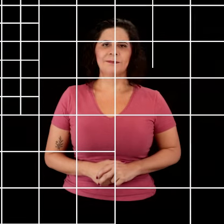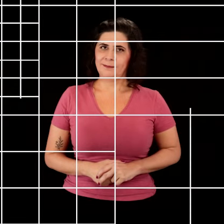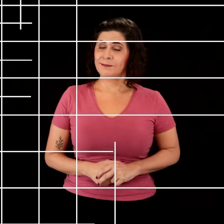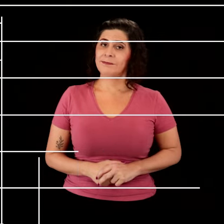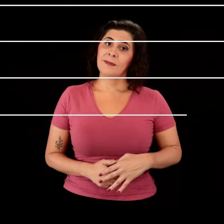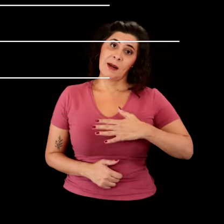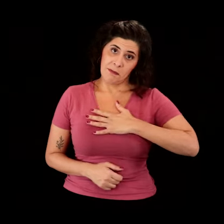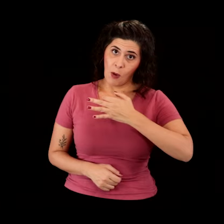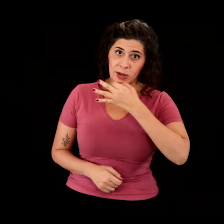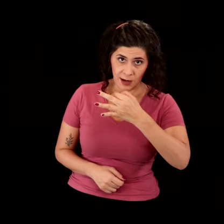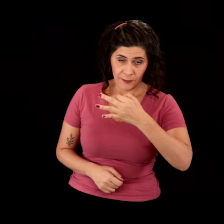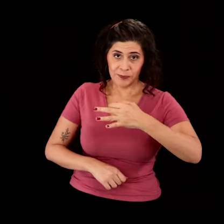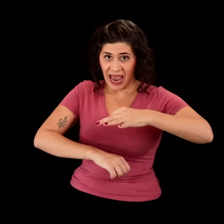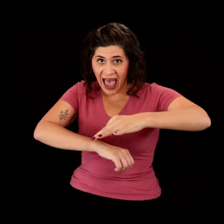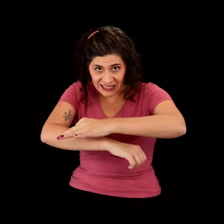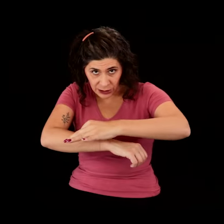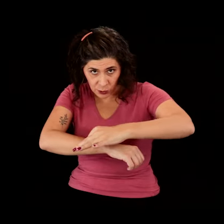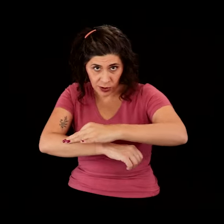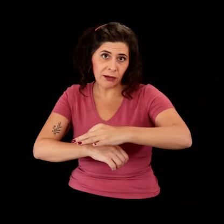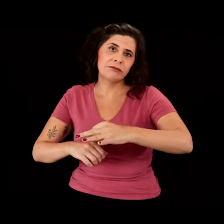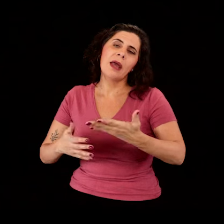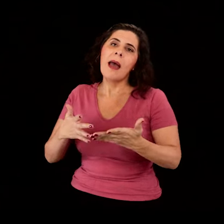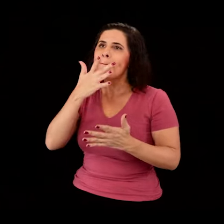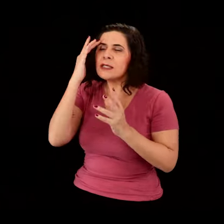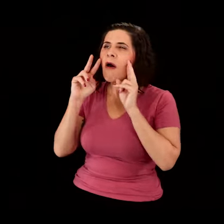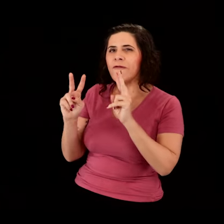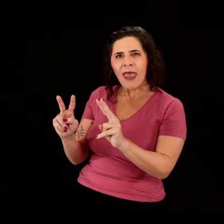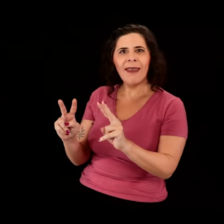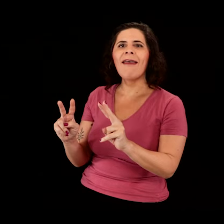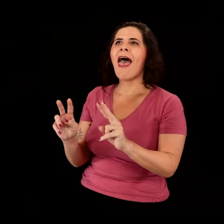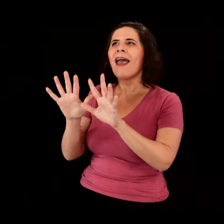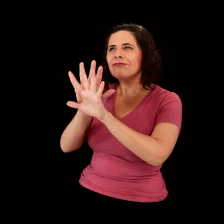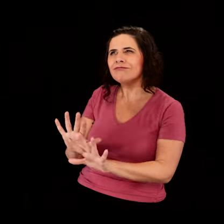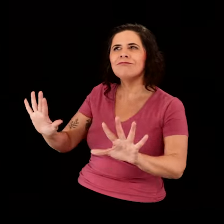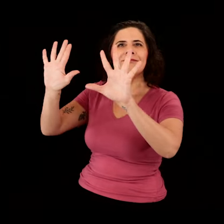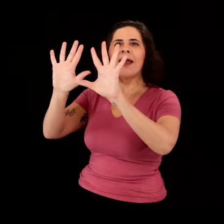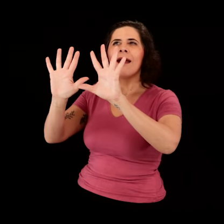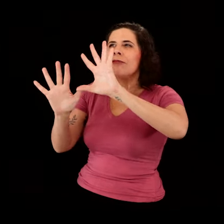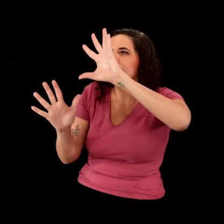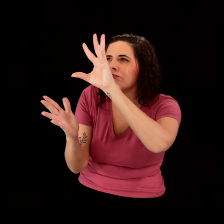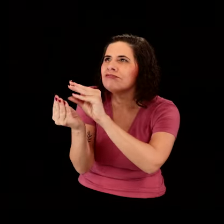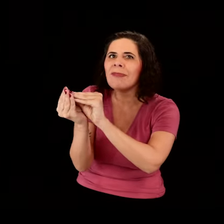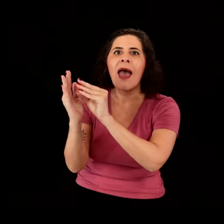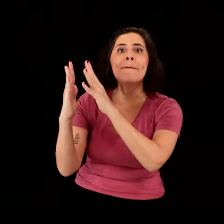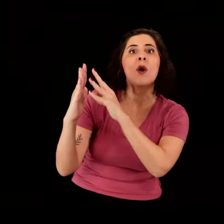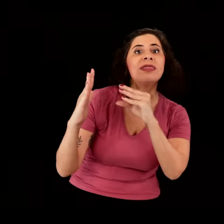Acho que a arquitetura é observada normalmente como um totem, como um processo final, um projeto final que tem certa integridade,